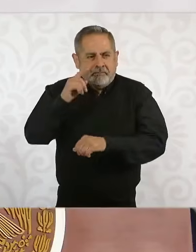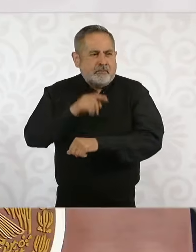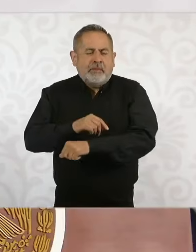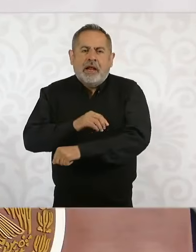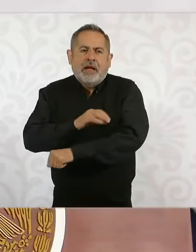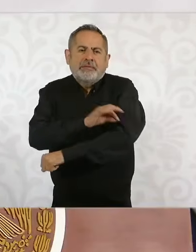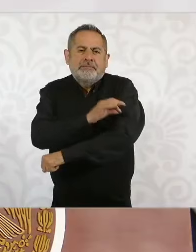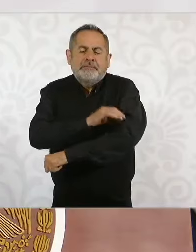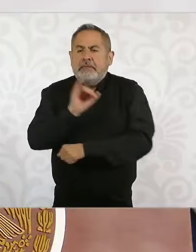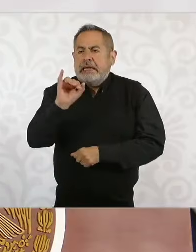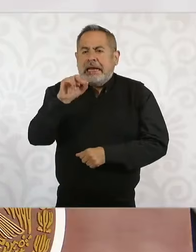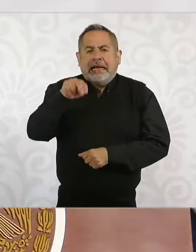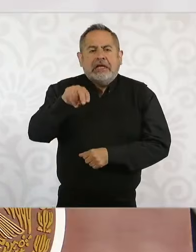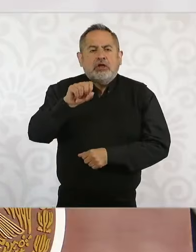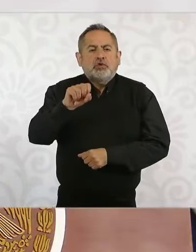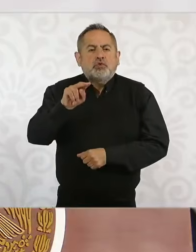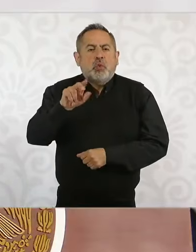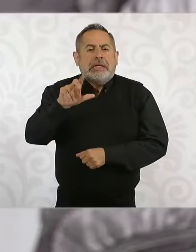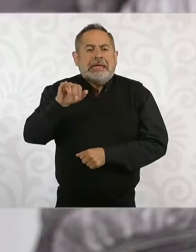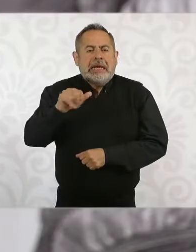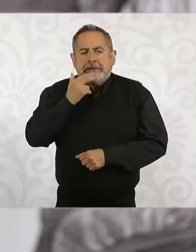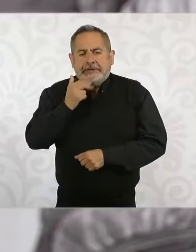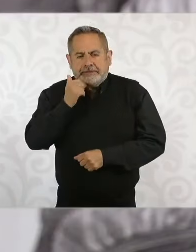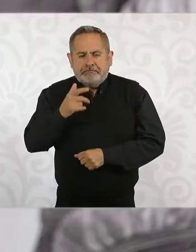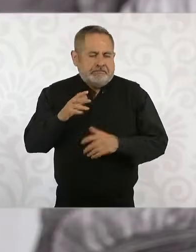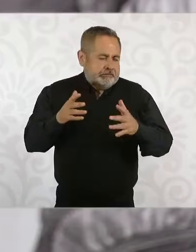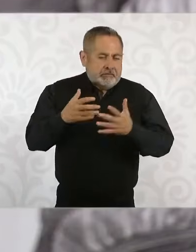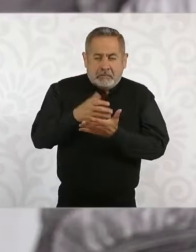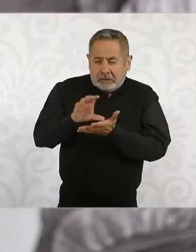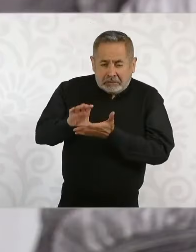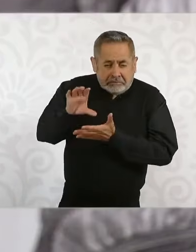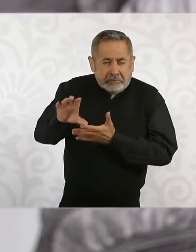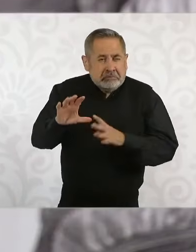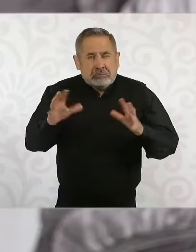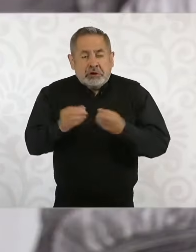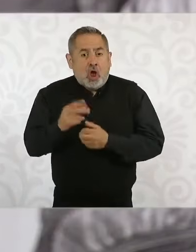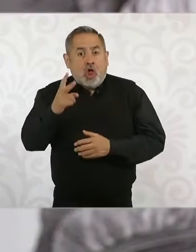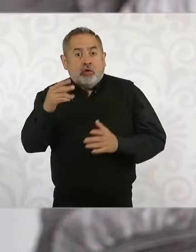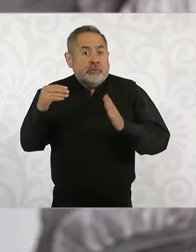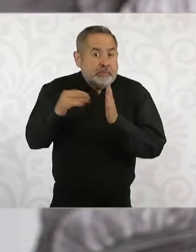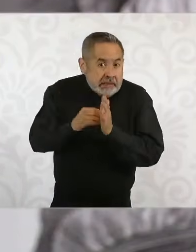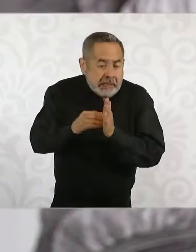Estaríamos hablando de una posible inversión de más de 2000 millones de pesos. Sanofi lo hace